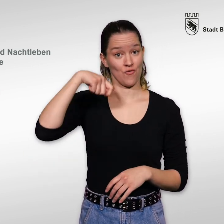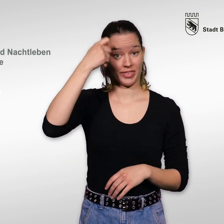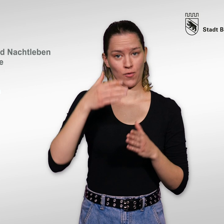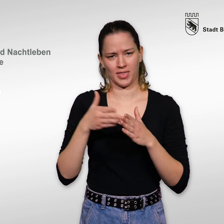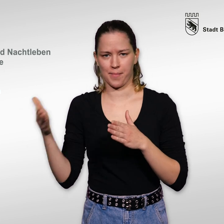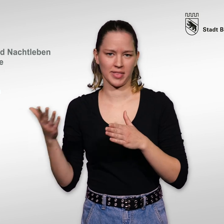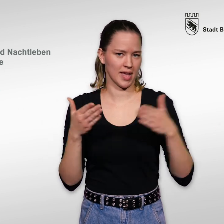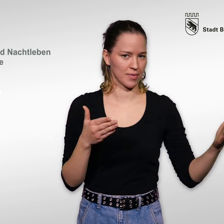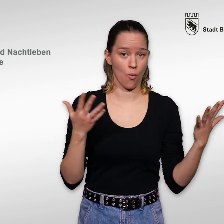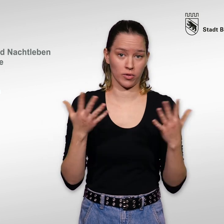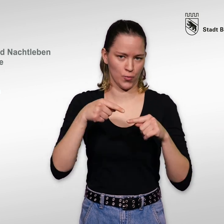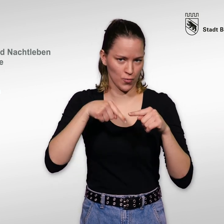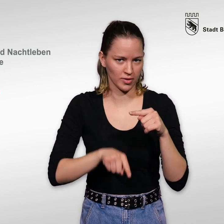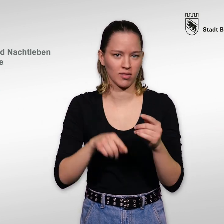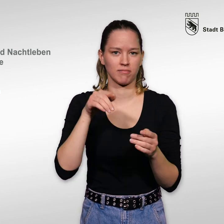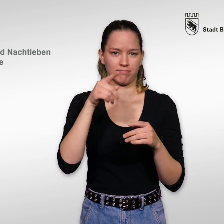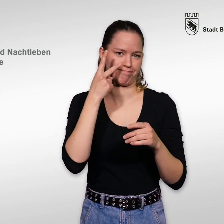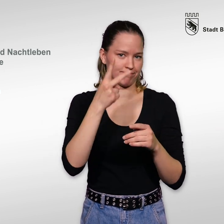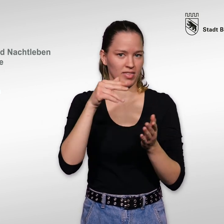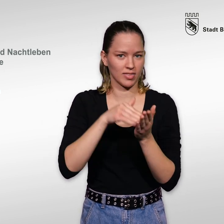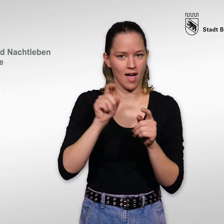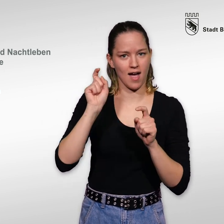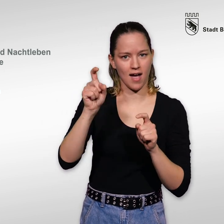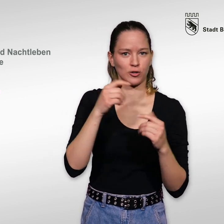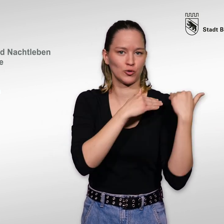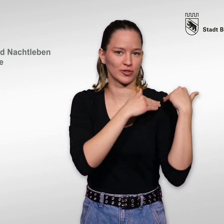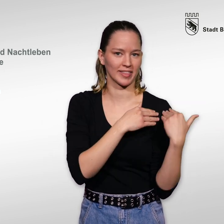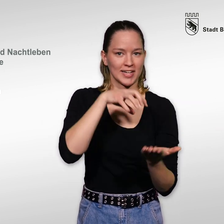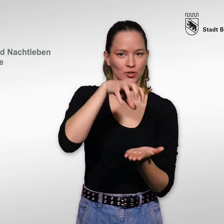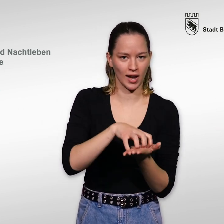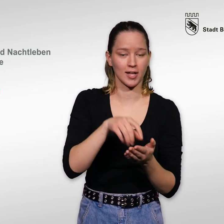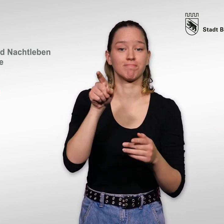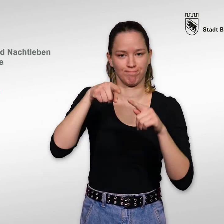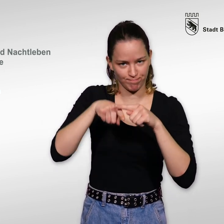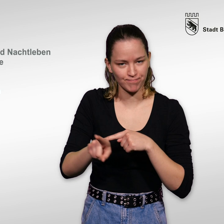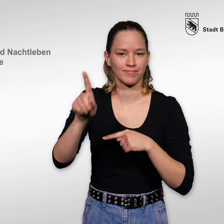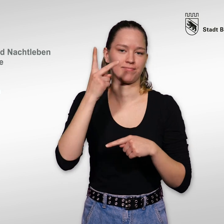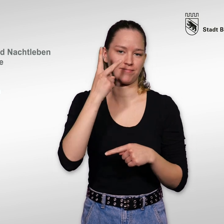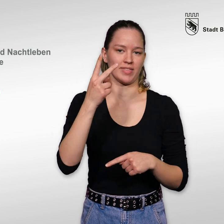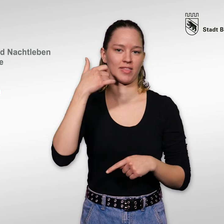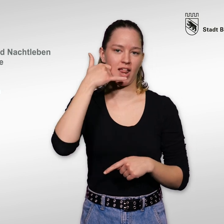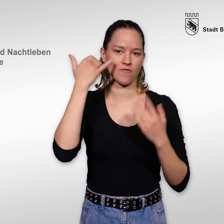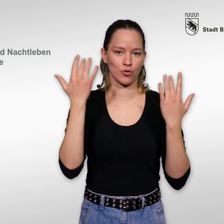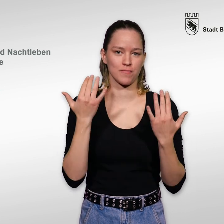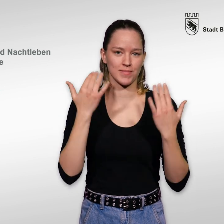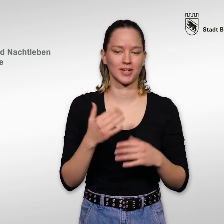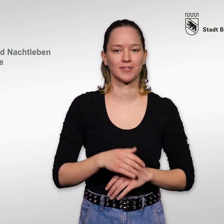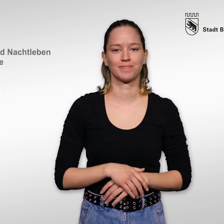Du findest unsere Telefonnummer in der Box «Zuständige Stelle» neben oder unter diesem Video.